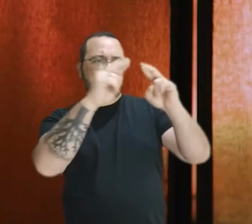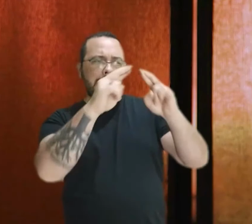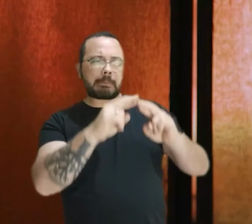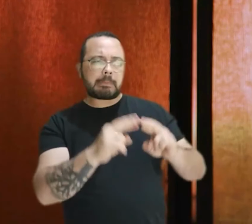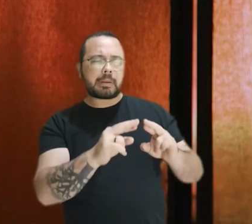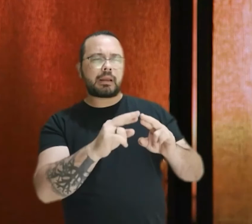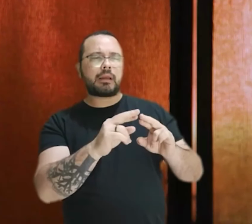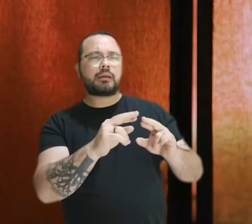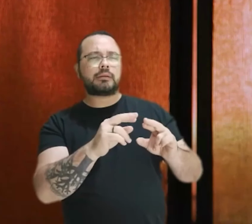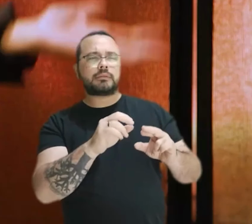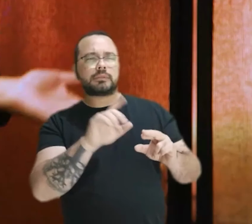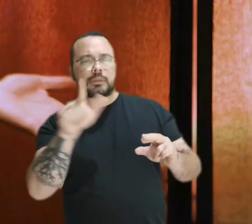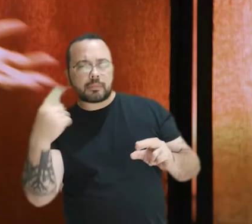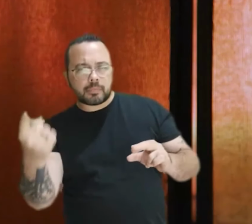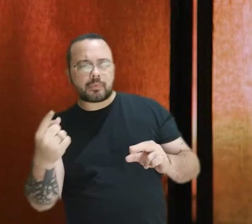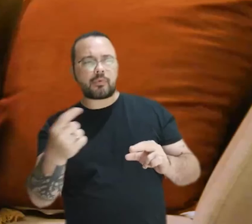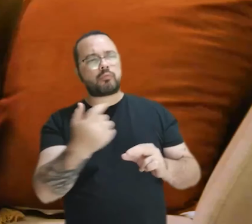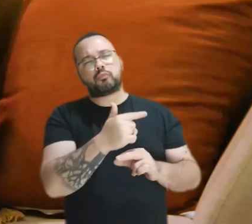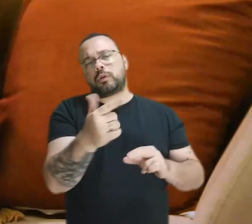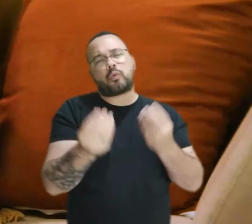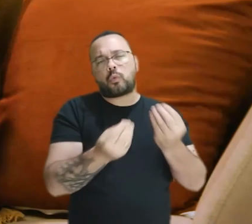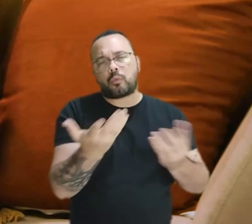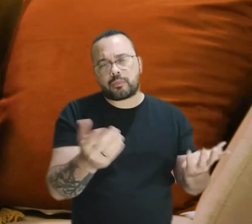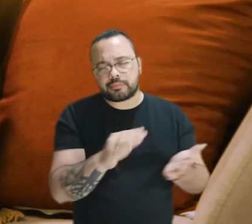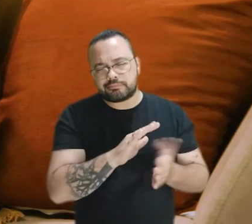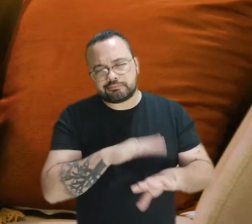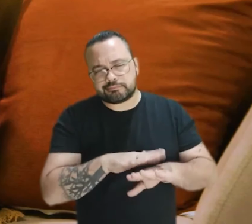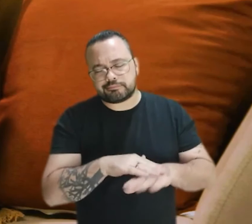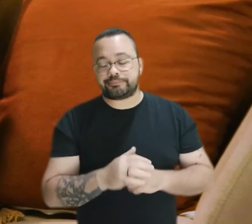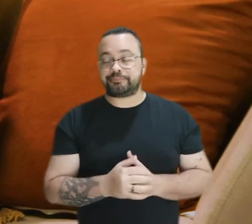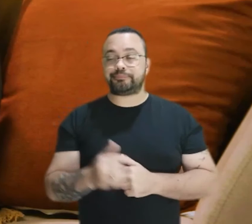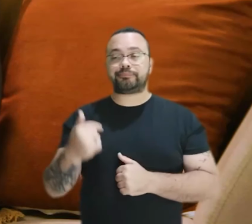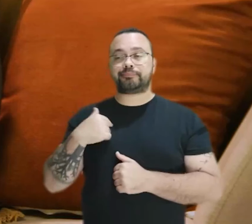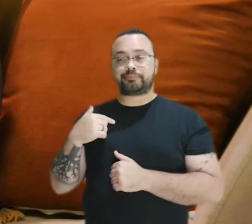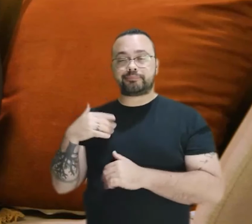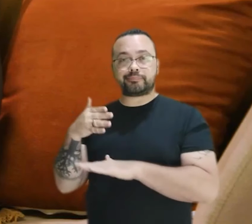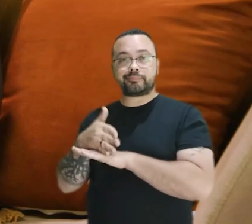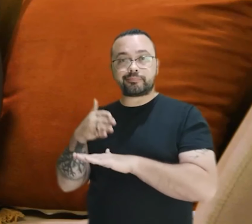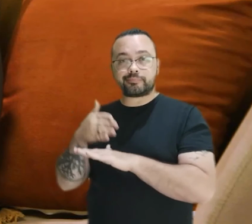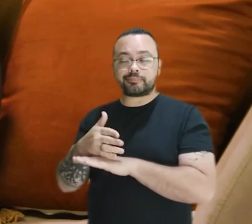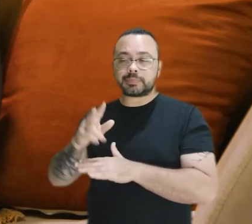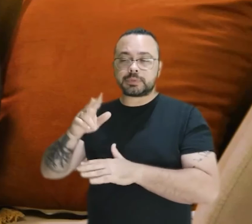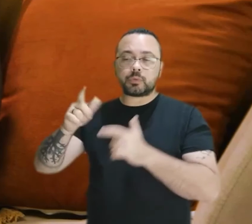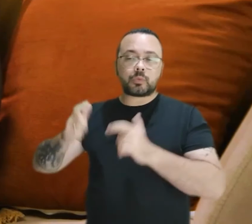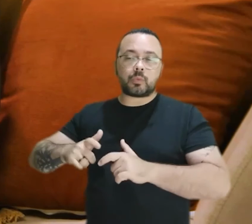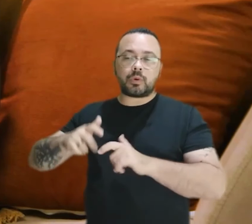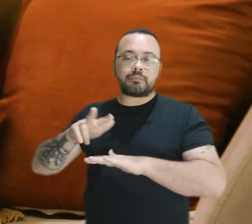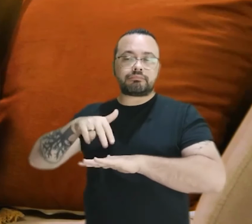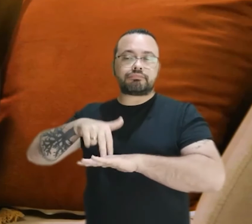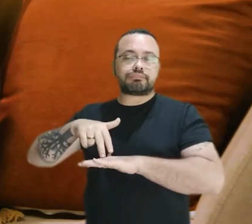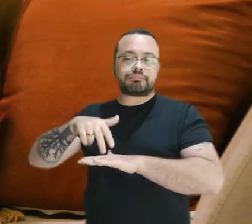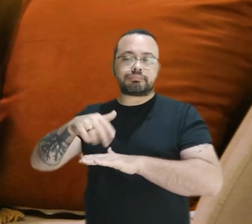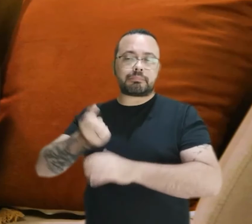isso é uma coisa que vem depois, ou não tem isso? Quando eu comecei a frequentar essas leituras de poesia, é...